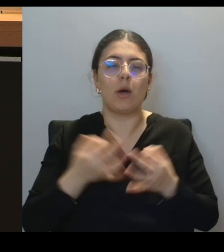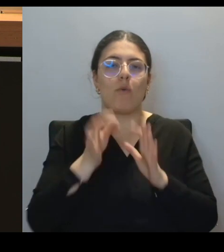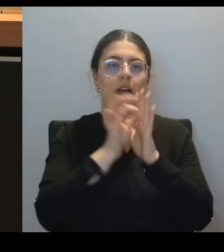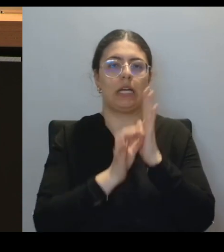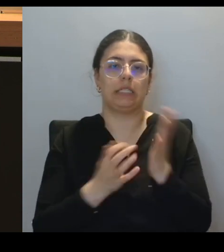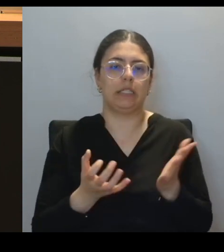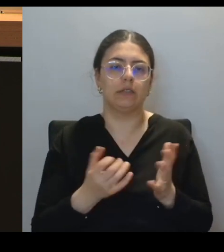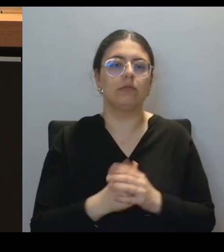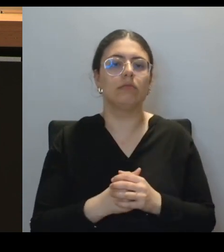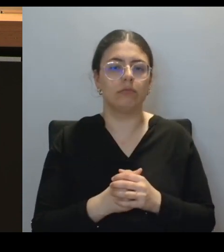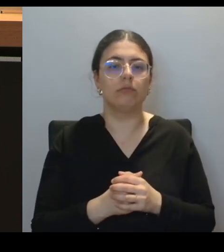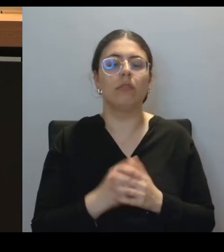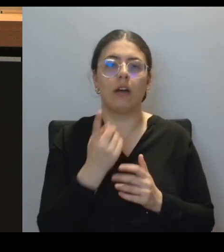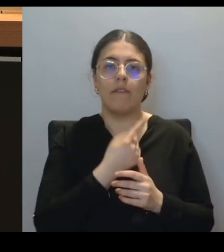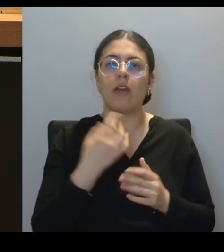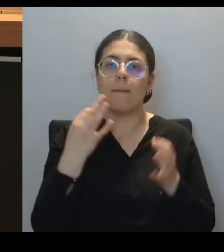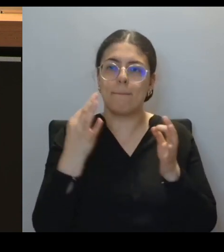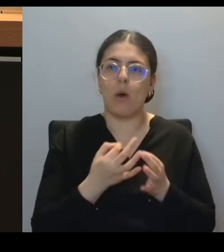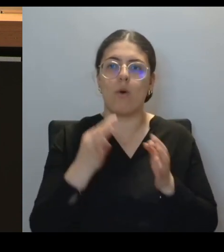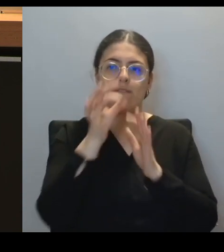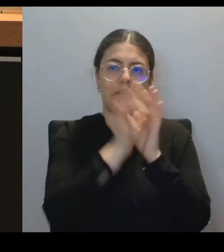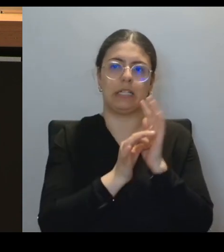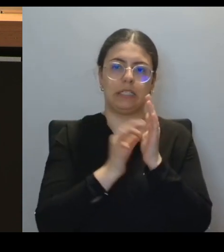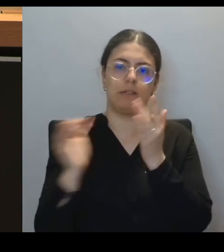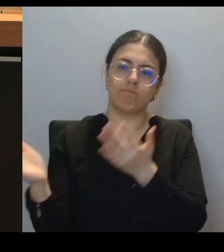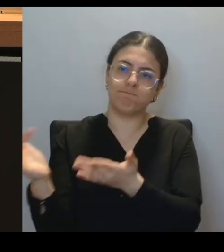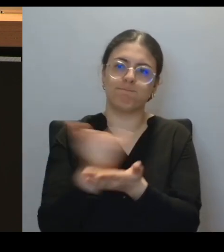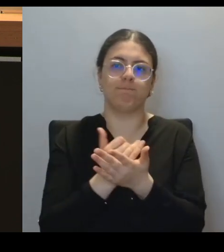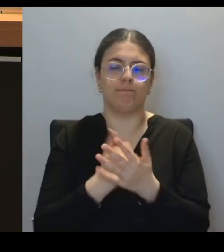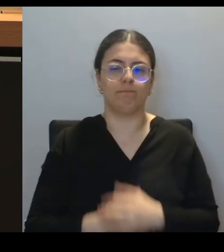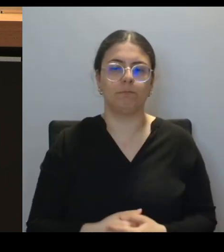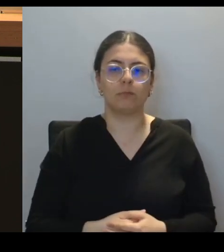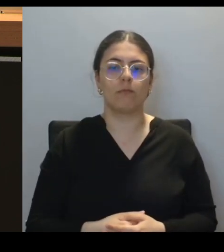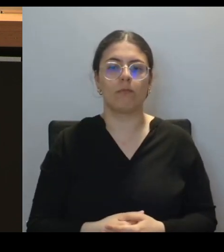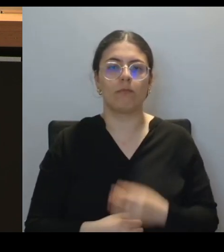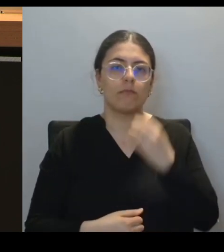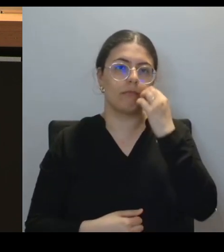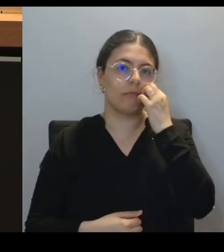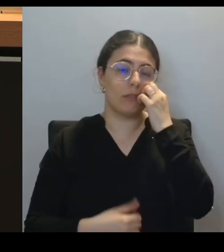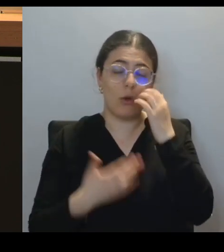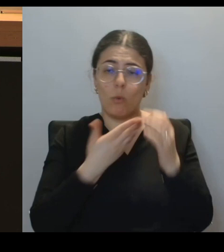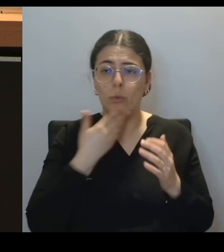Denn wie sonst soll zielgenaue Politik ohne gute Datengrundlage gelingen?